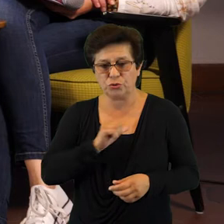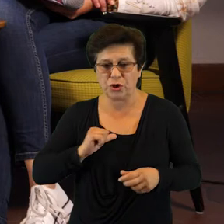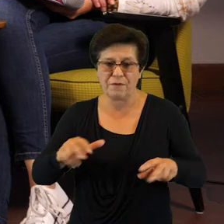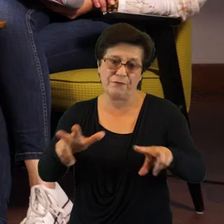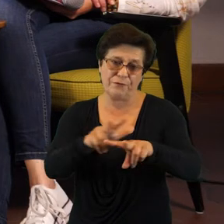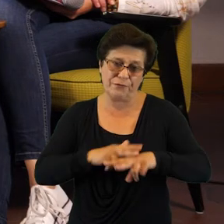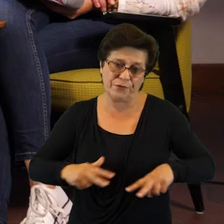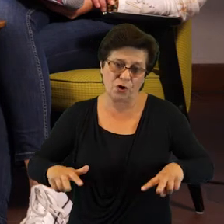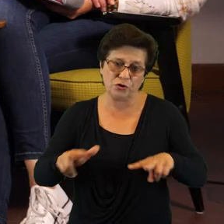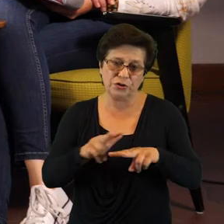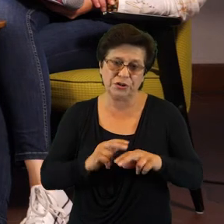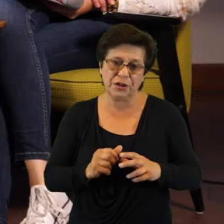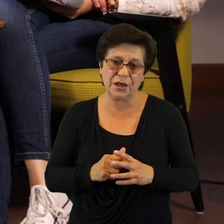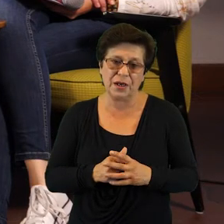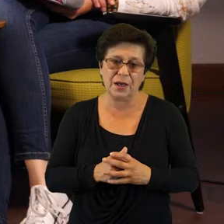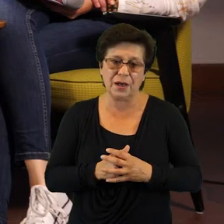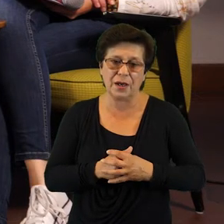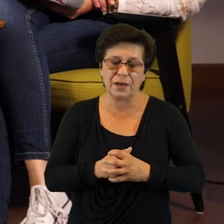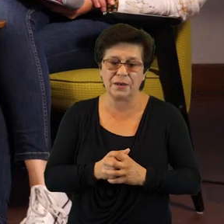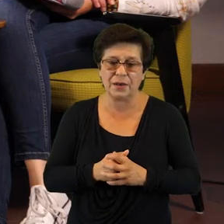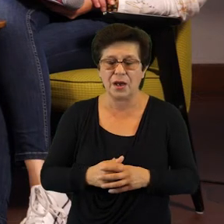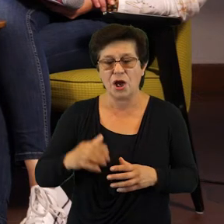jak już tutaj pan wspomniał, zasymilowanych Żydów.